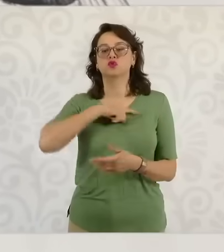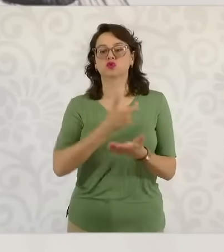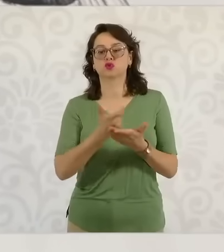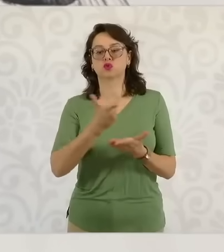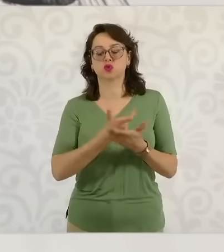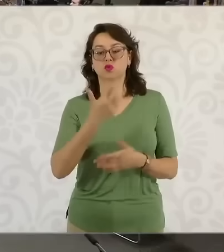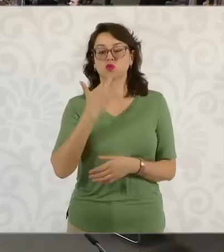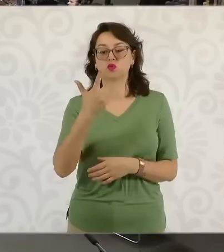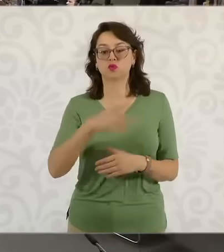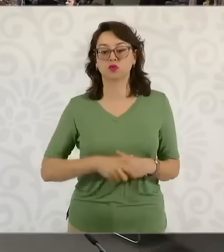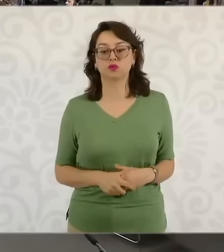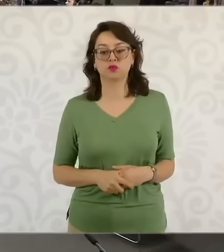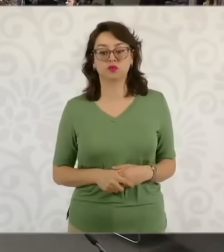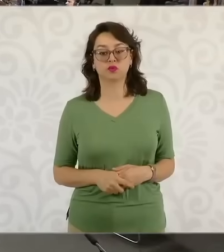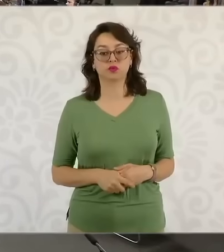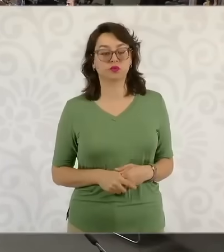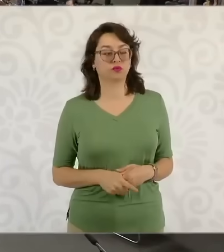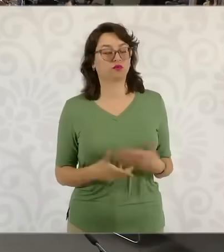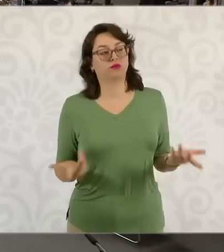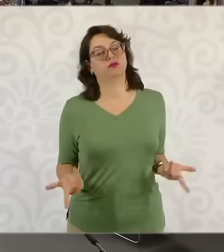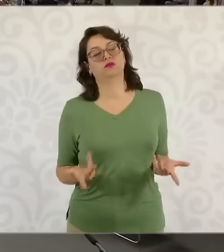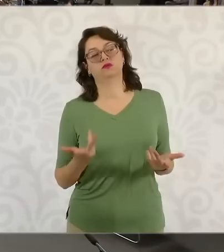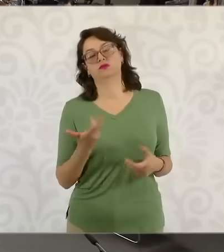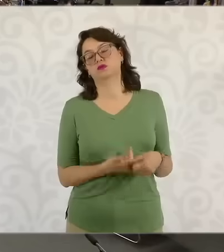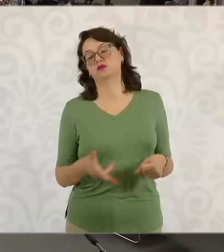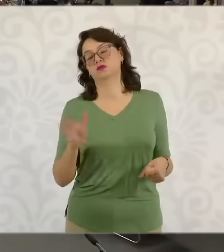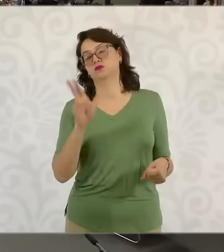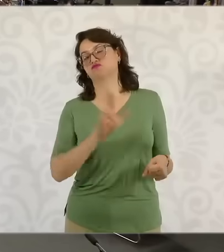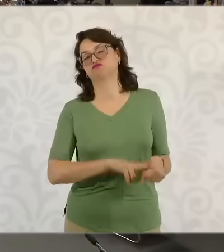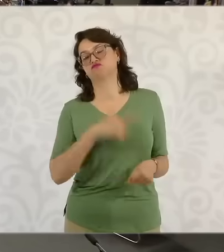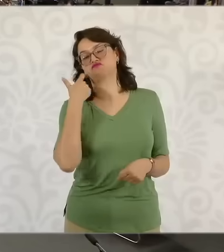luego no quieren estar en los hospitales públicos porque obviamente pues lo privado les deja más